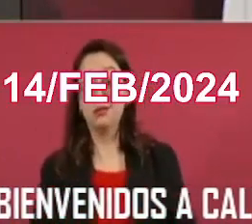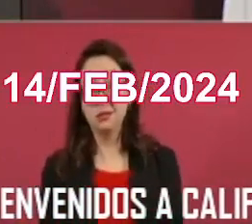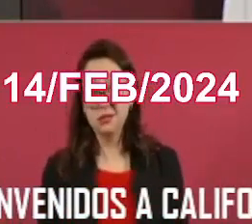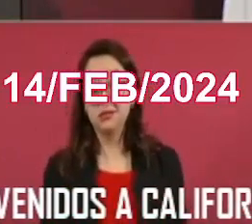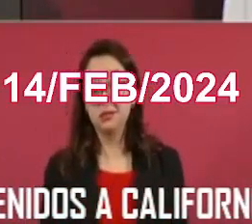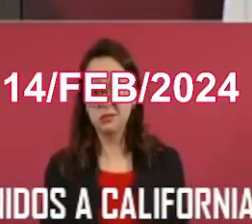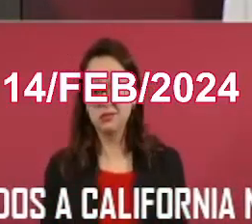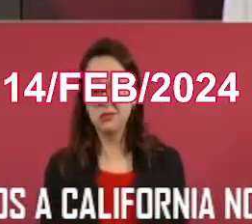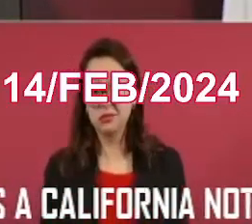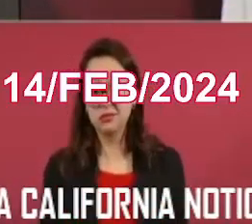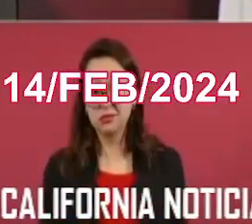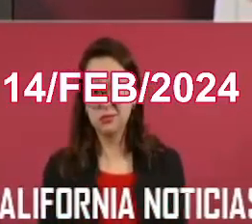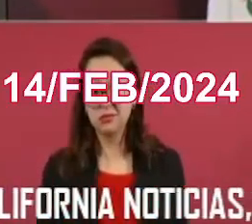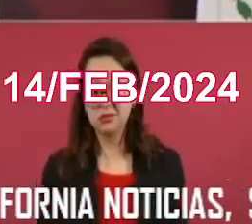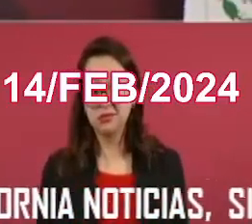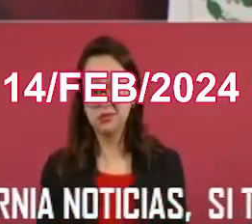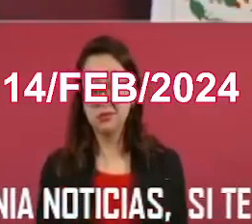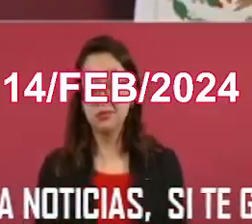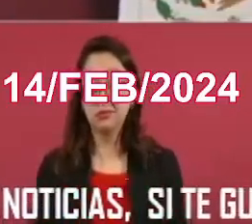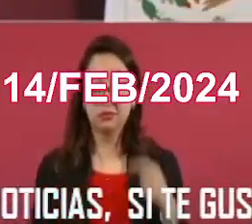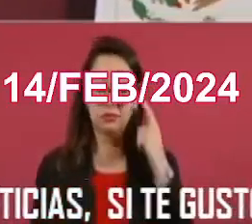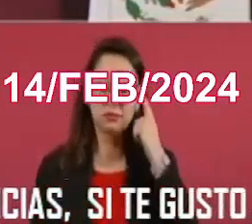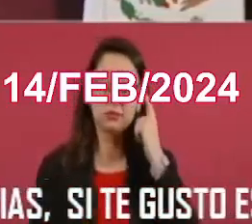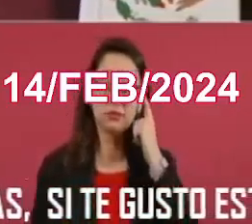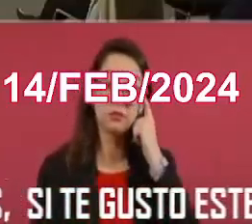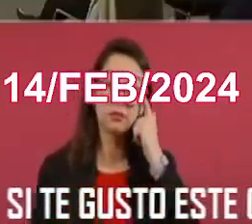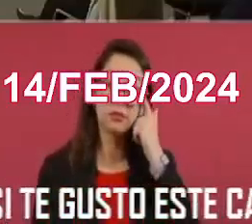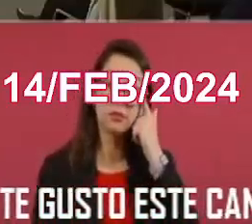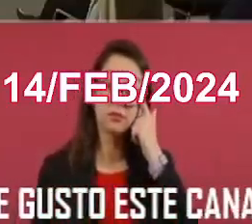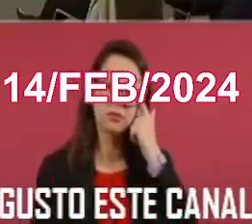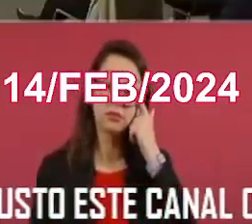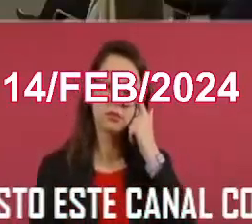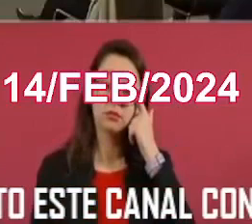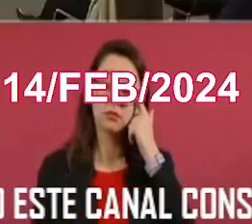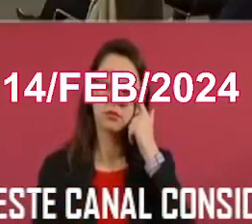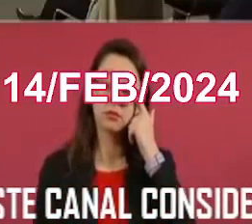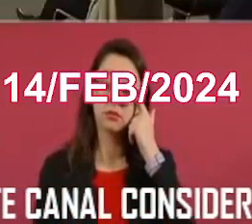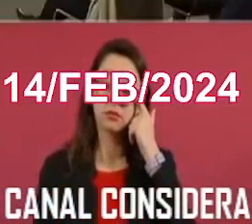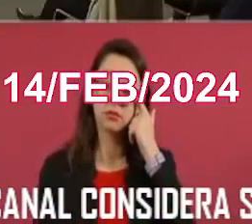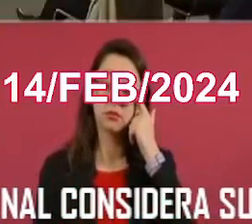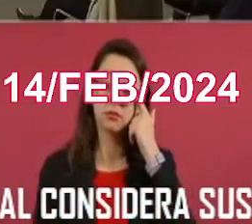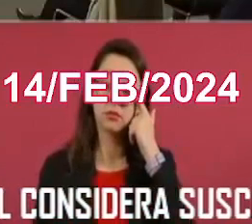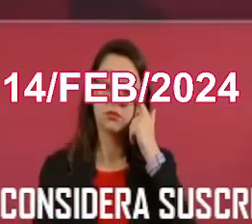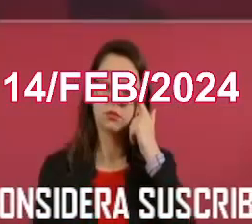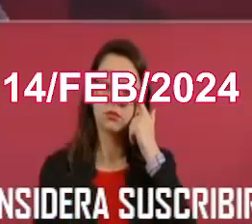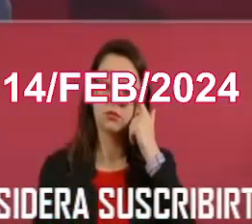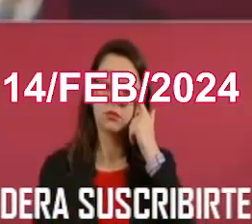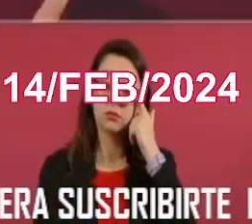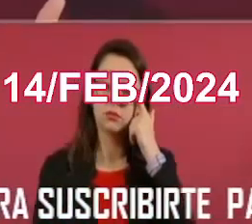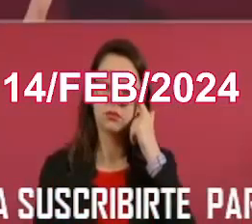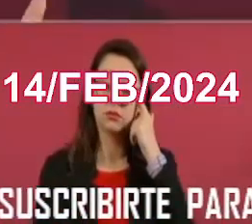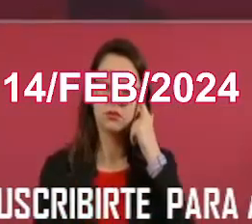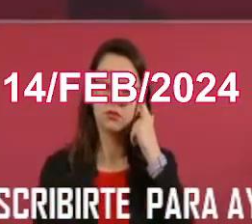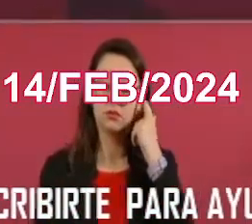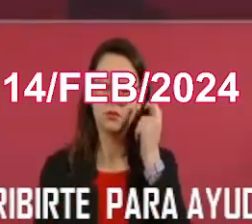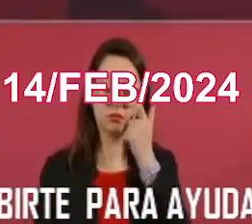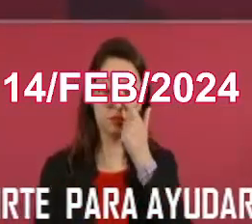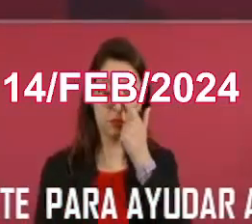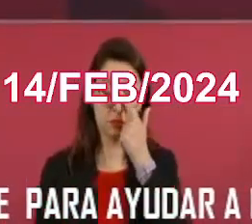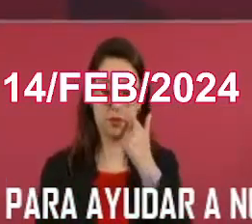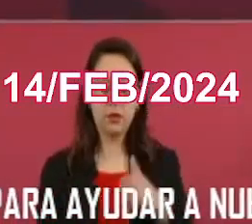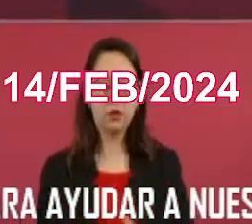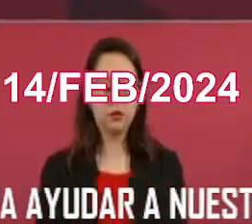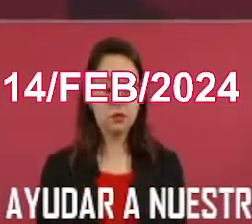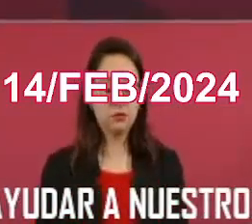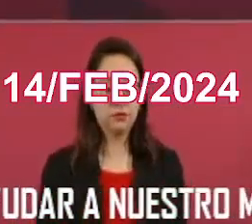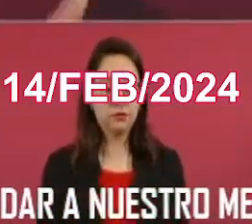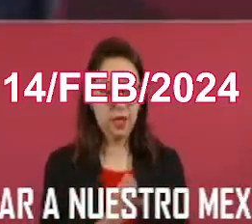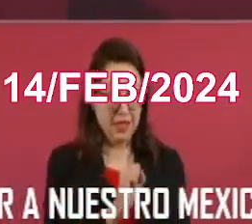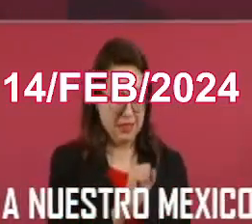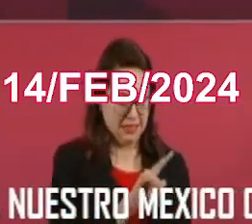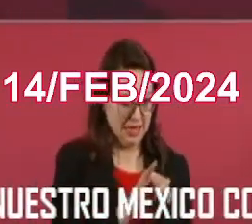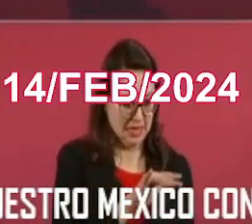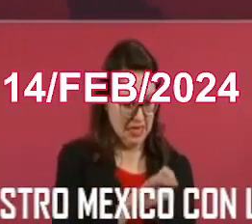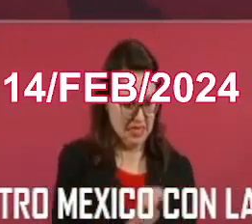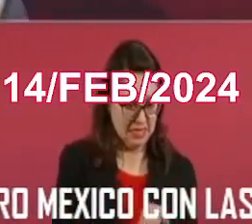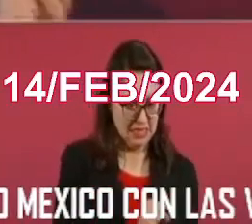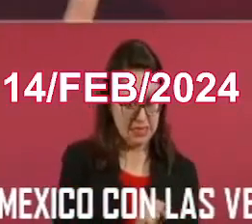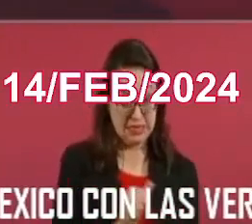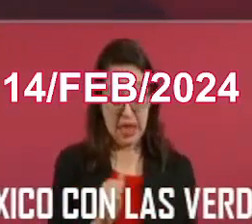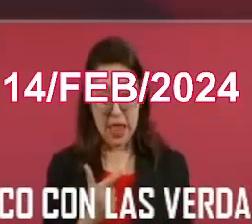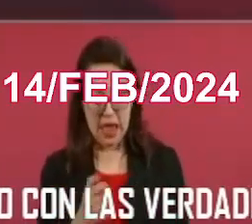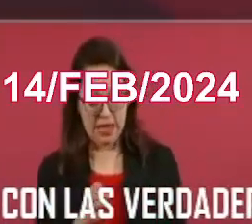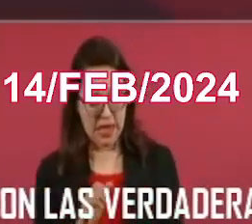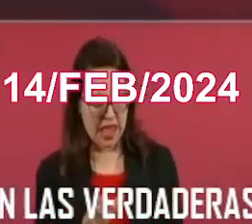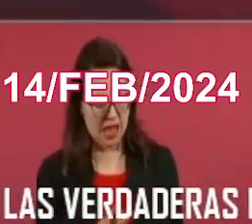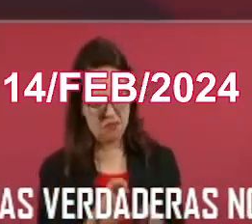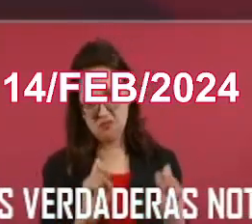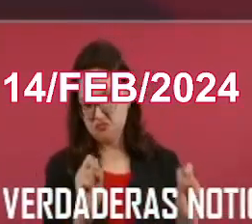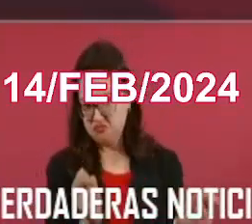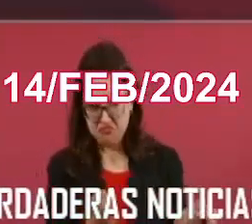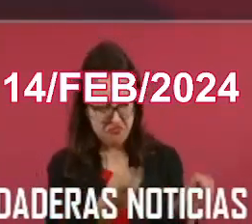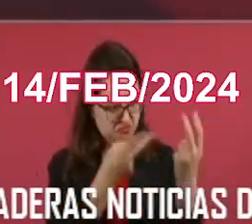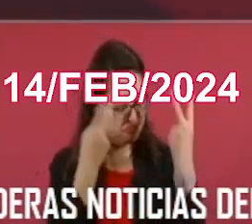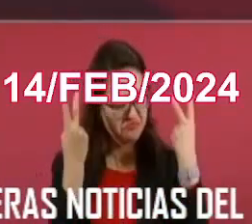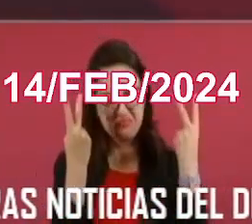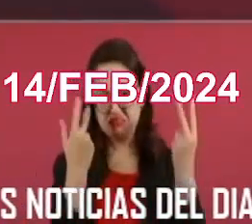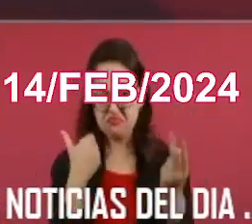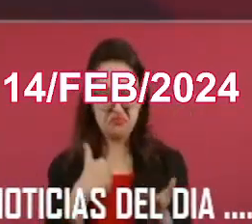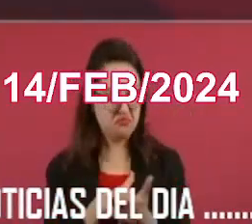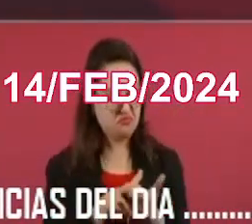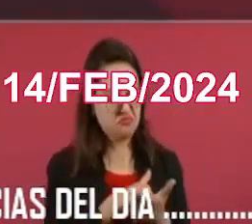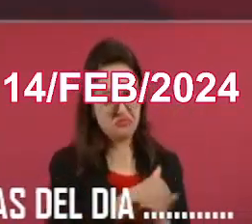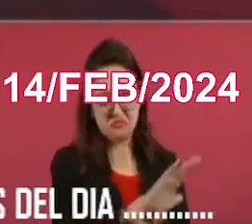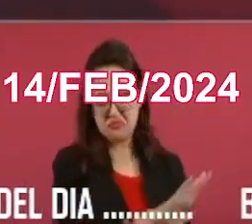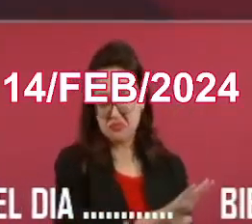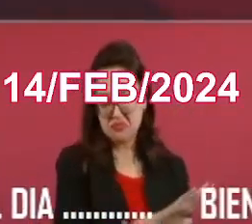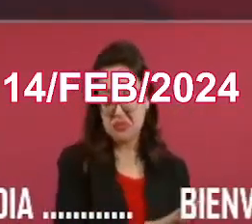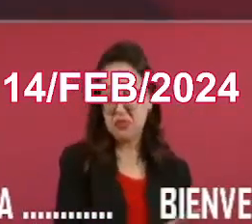Entonces cuando Aguilar se pelea con Salinas y se va con Cedillo aparece